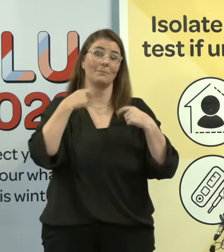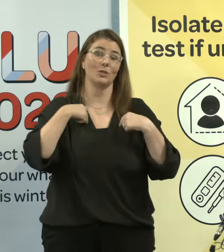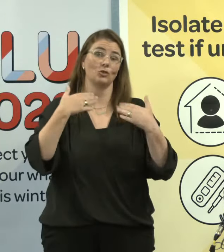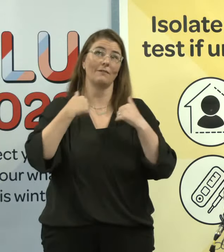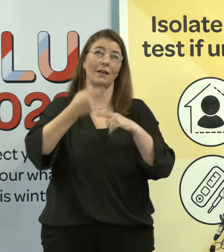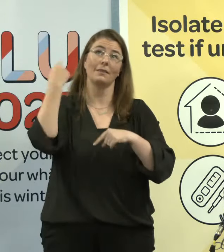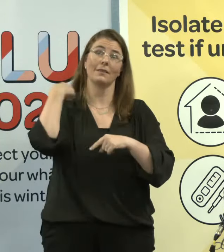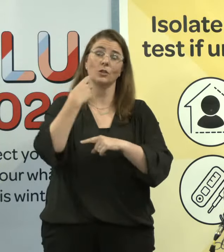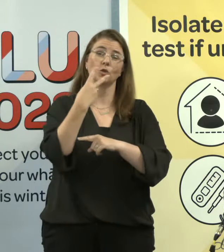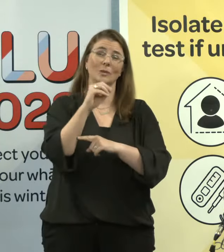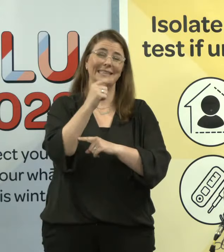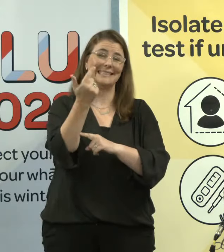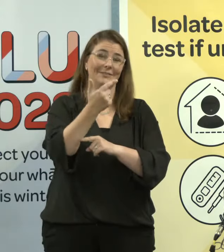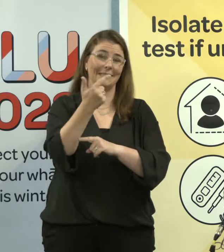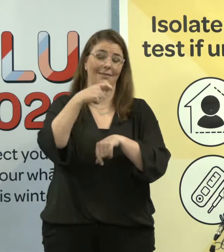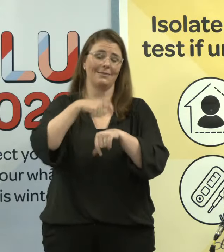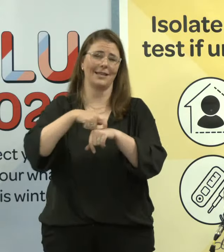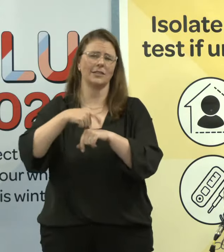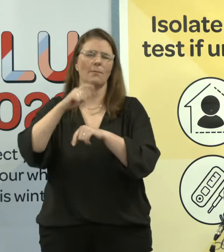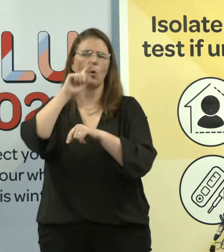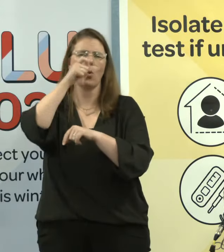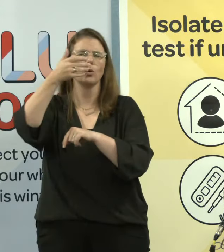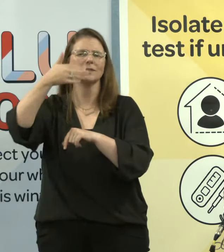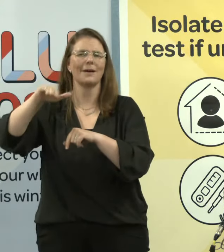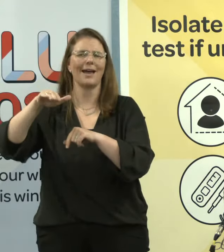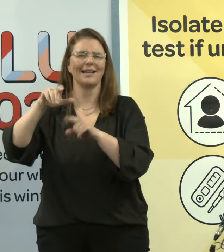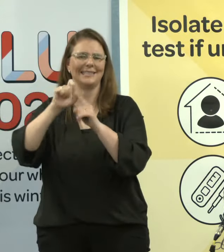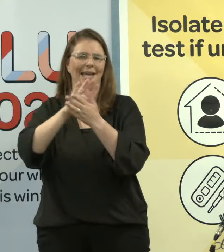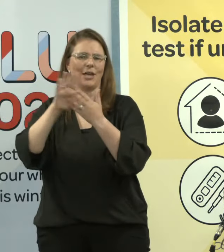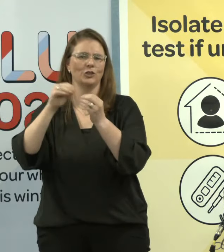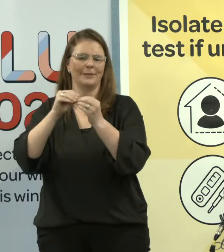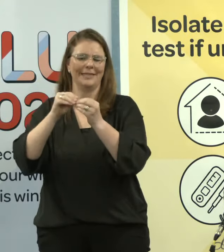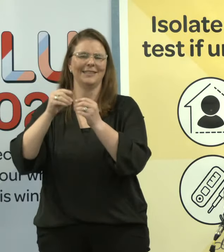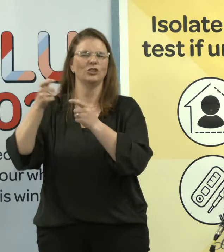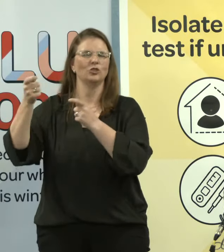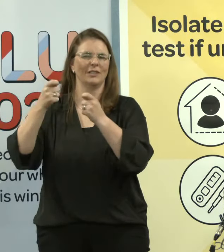reira ahau e hiahia ana ki te